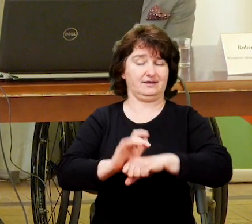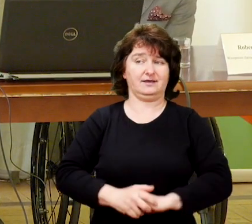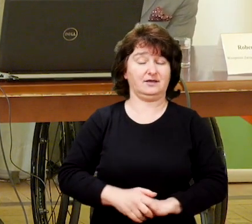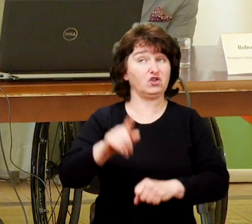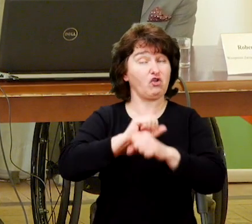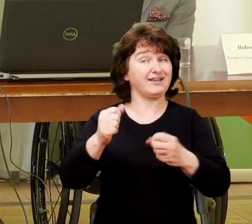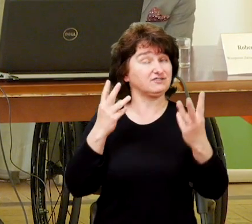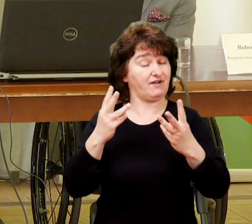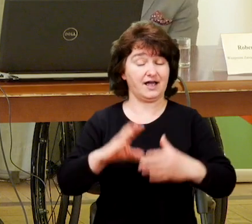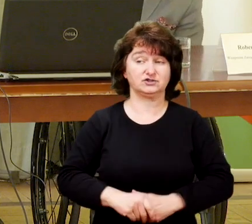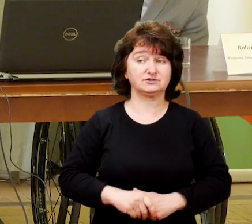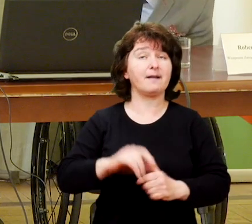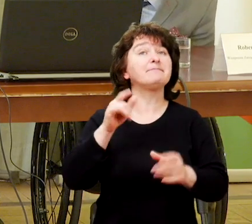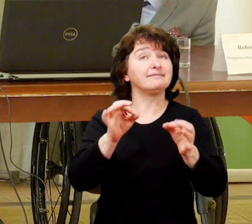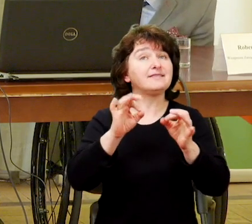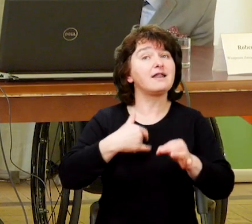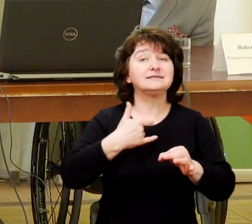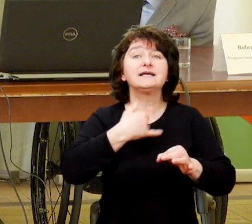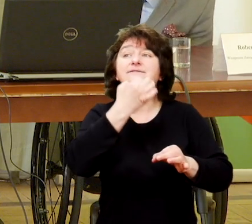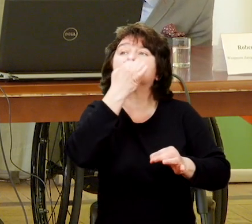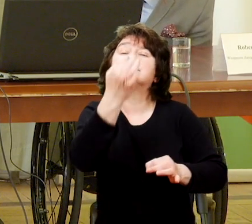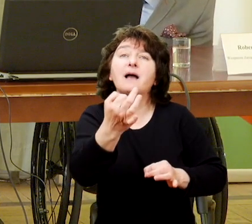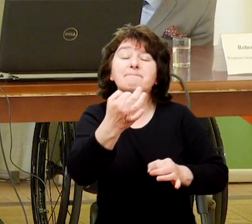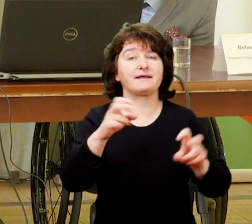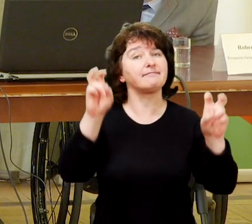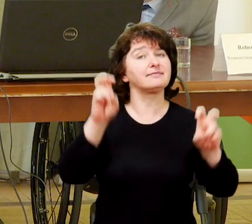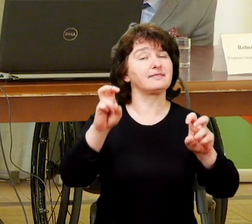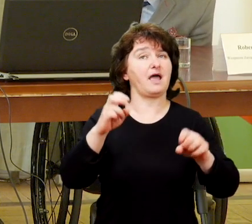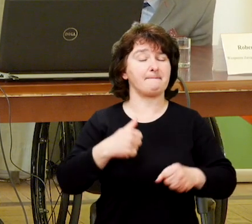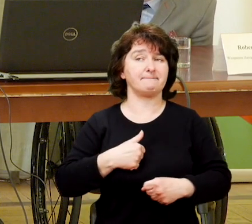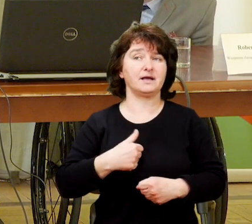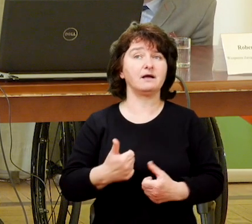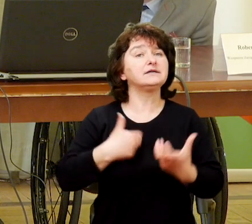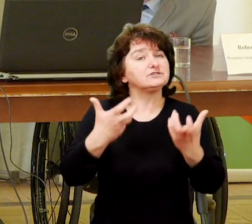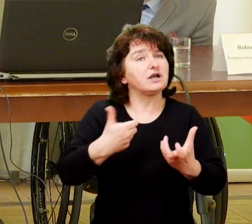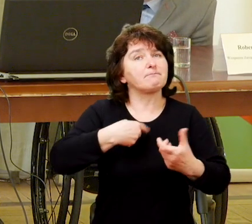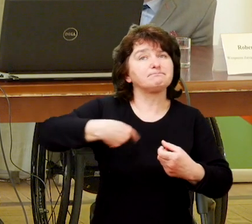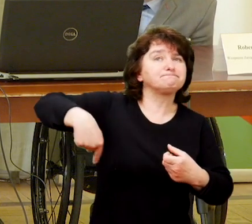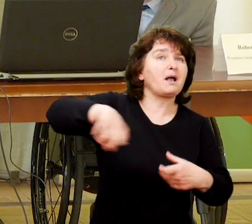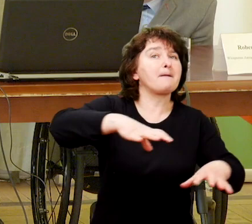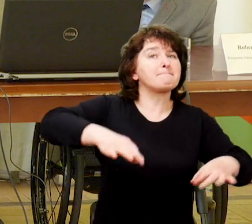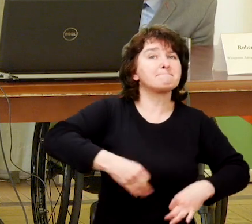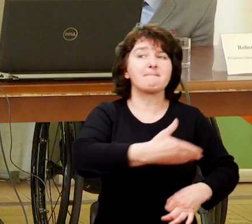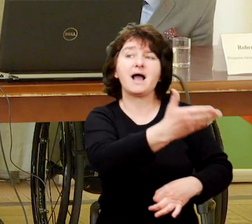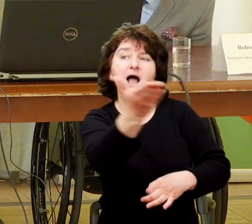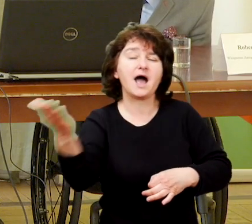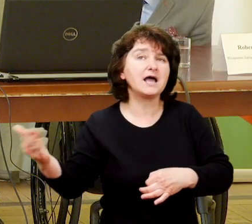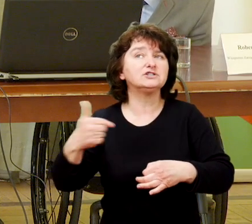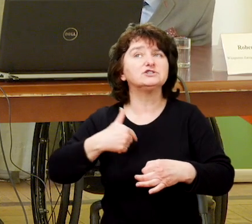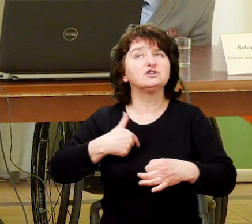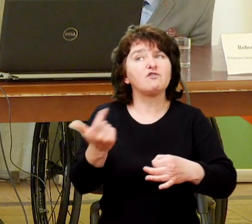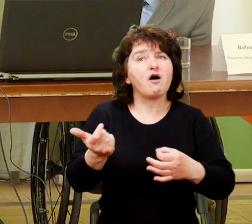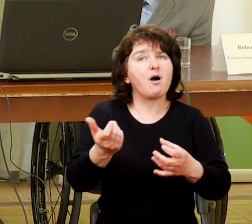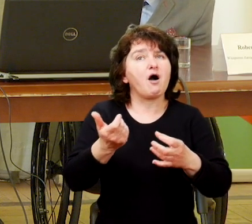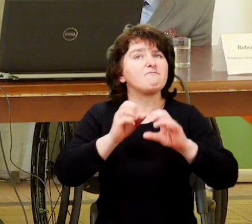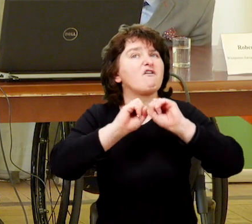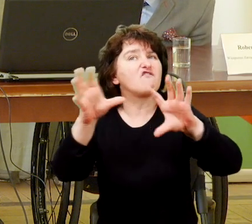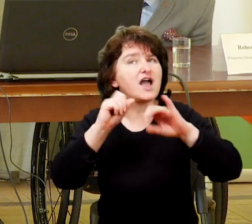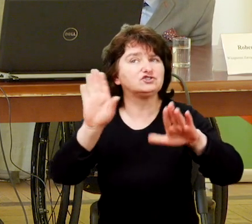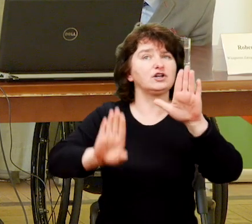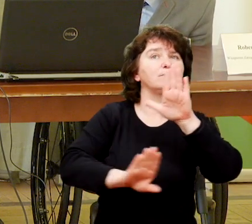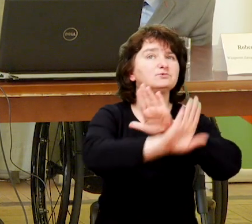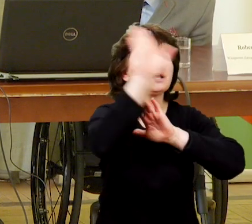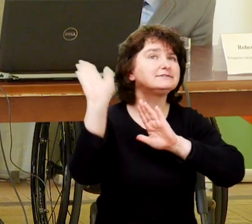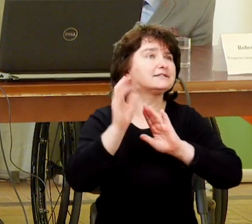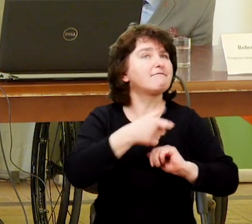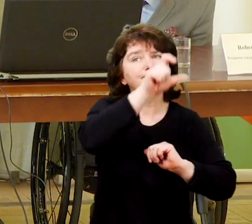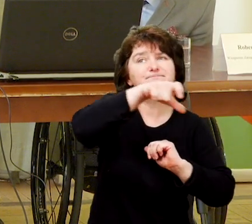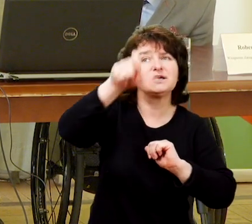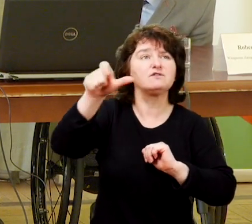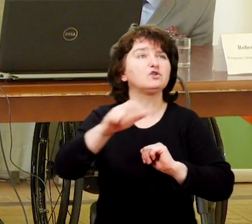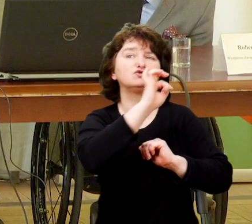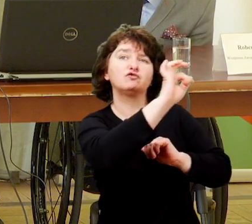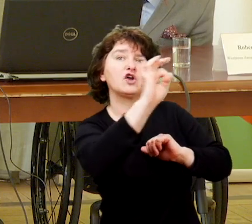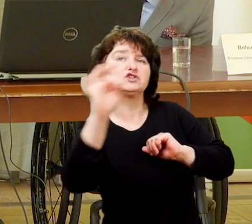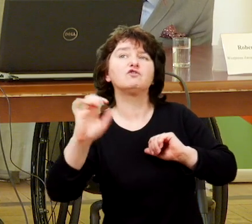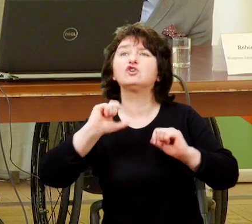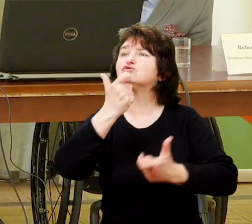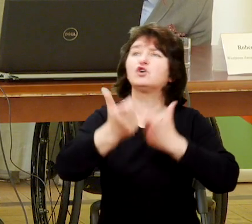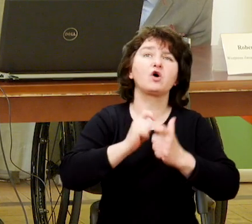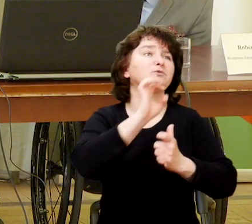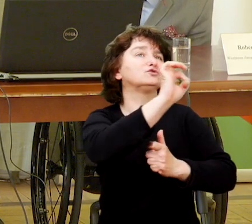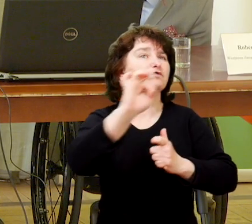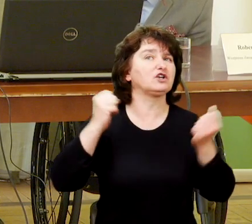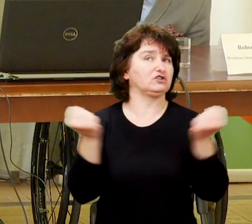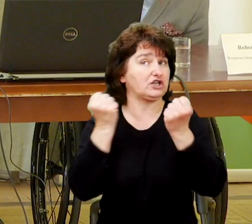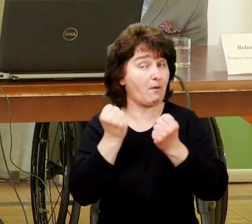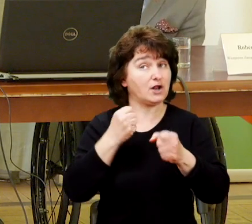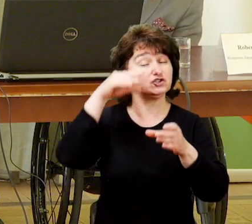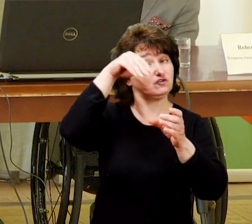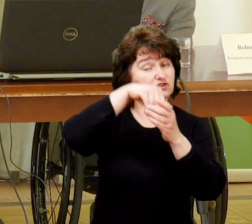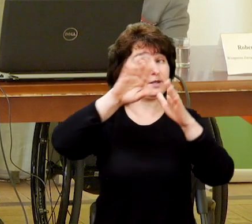Zadam syntetyczne pytanie, chciałbym, abyście państwo przedstawili w kilku zdaniach swoją działalność i w swojej wypowiedzi uwzględnili dwie rzeczy.